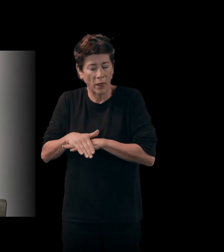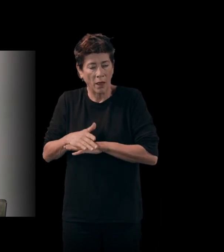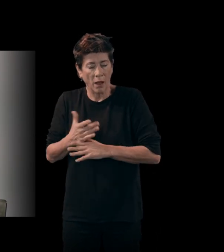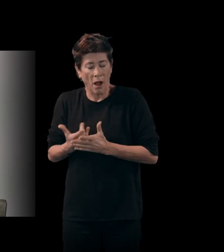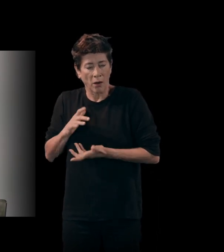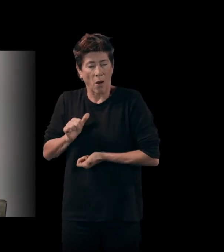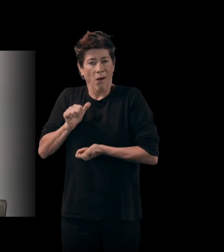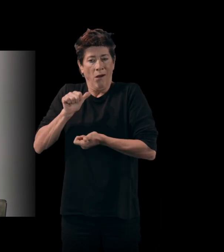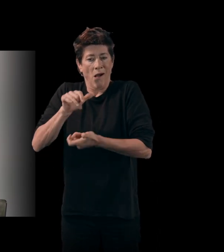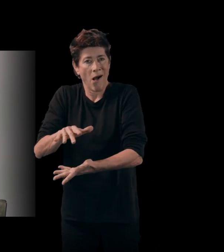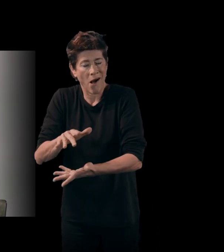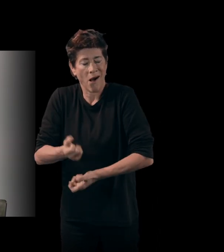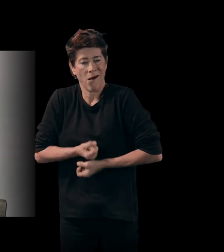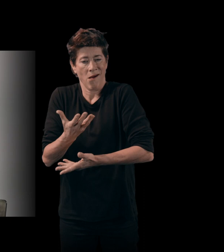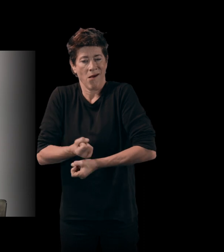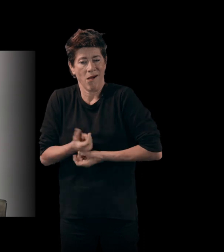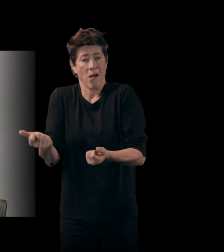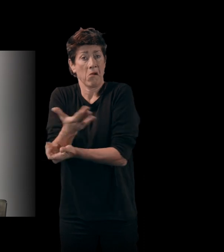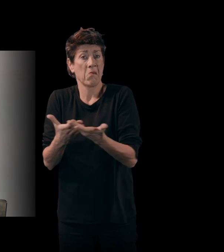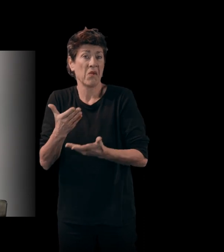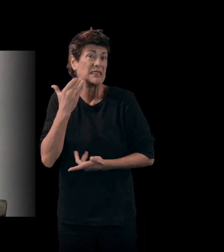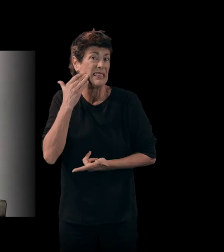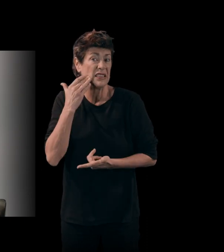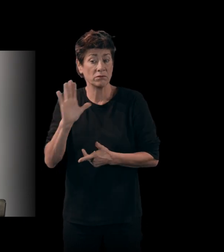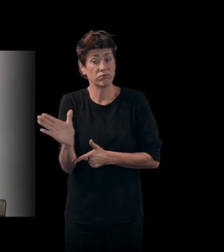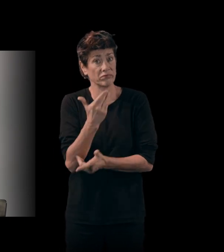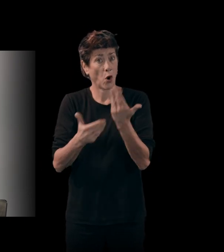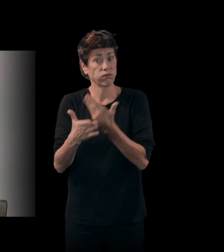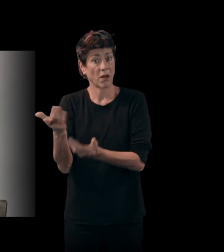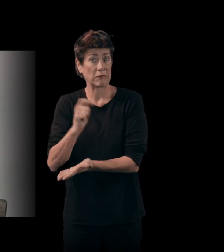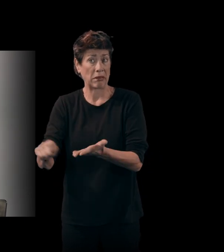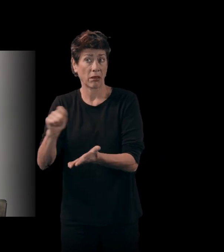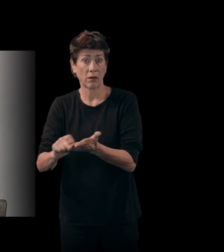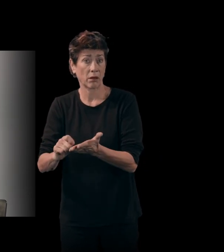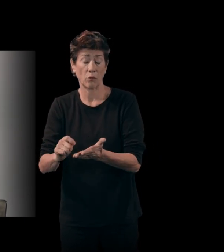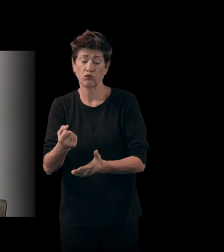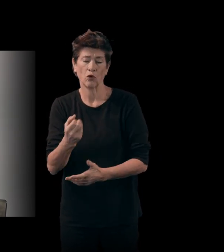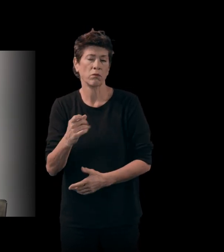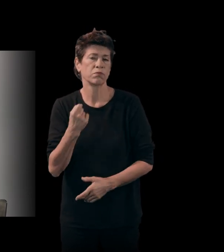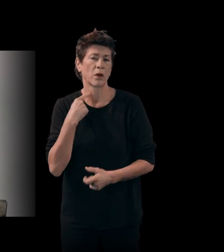Si on les avait posées à l’écrit, on aurait perdu 95 % de ce qui comptait.